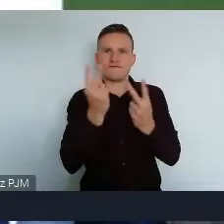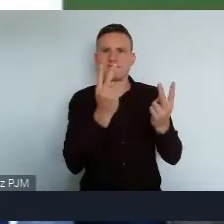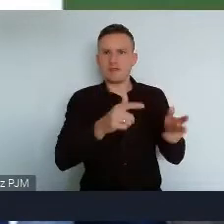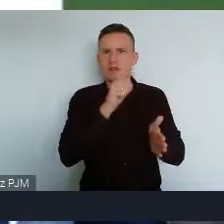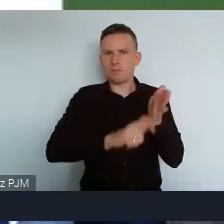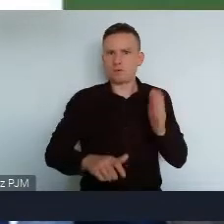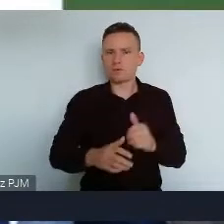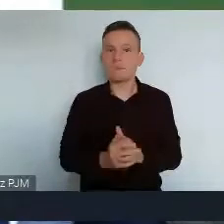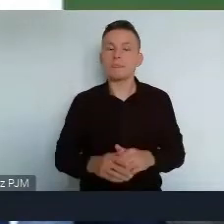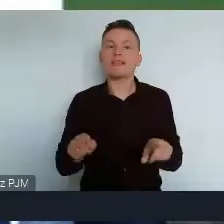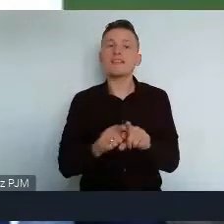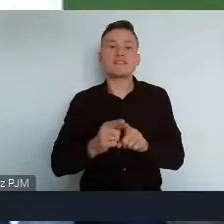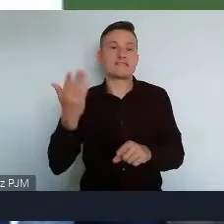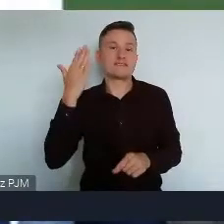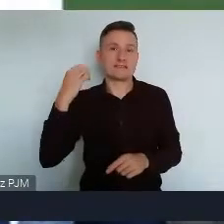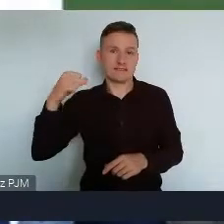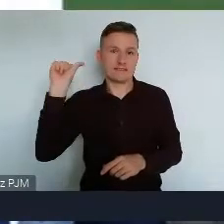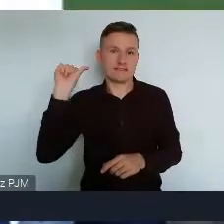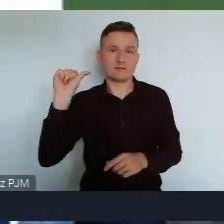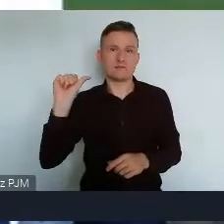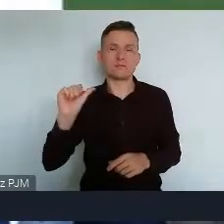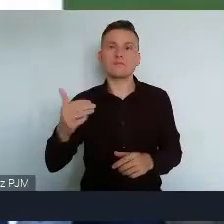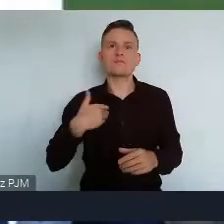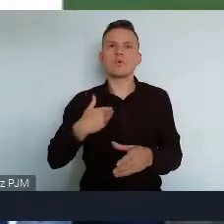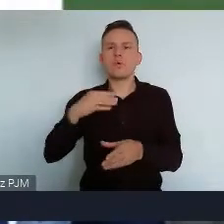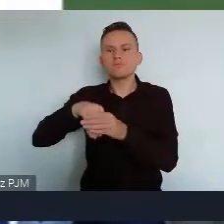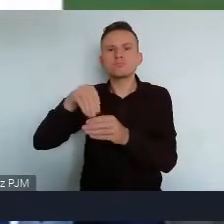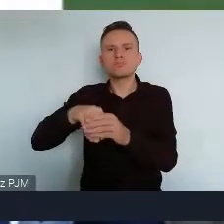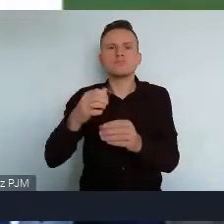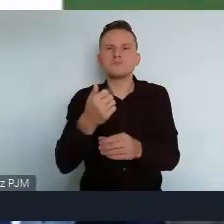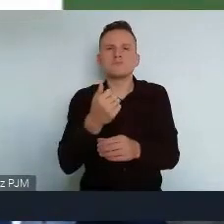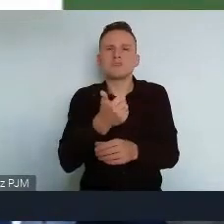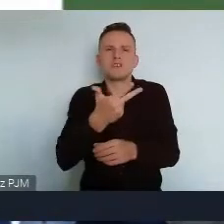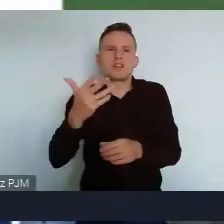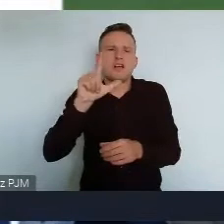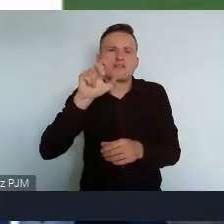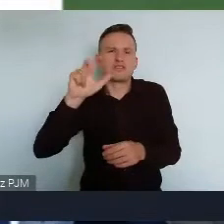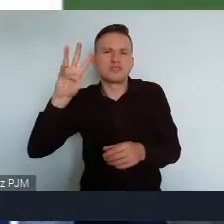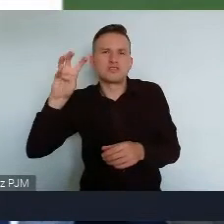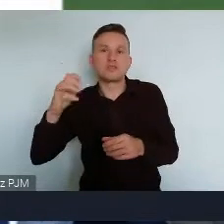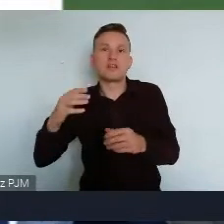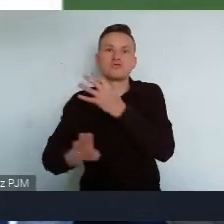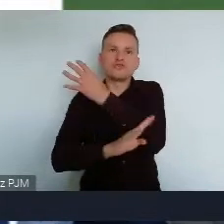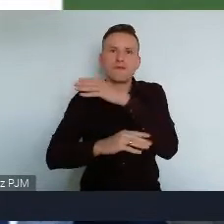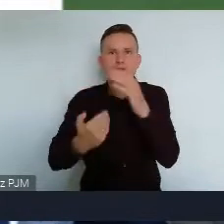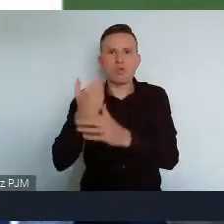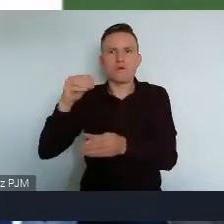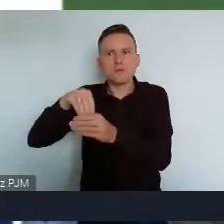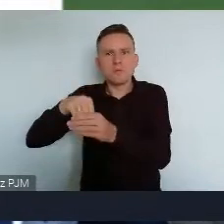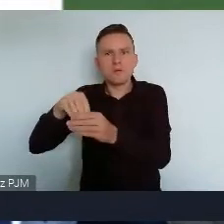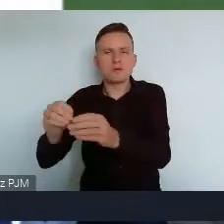posadziliśmy kilkaset drzew na terenie miasta Płocka. Powstają nowe parki, jesteśmy w trakcie projektowania